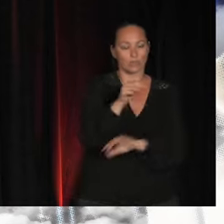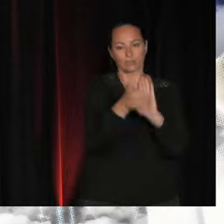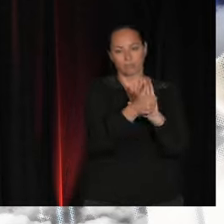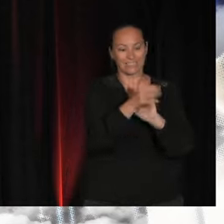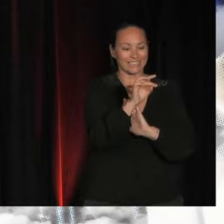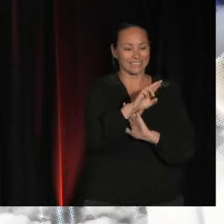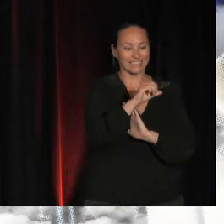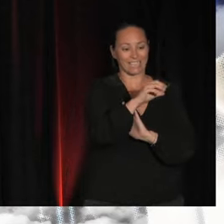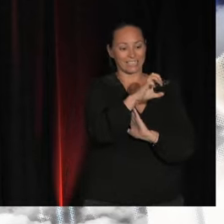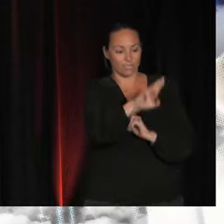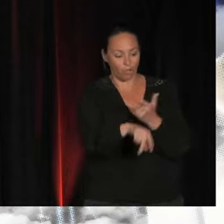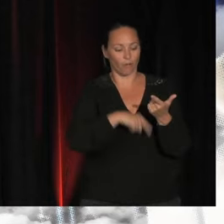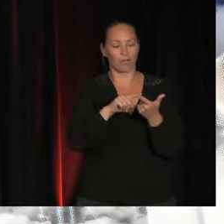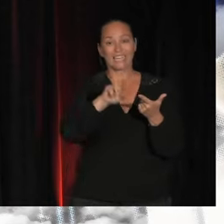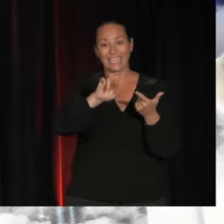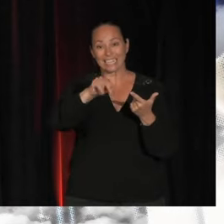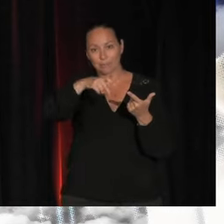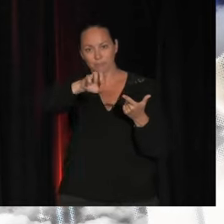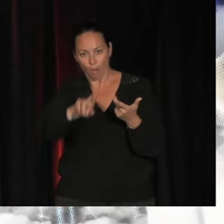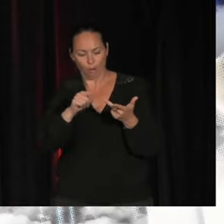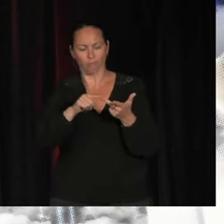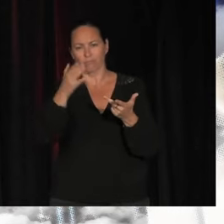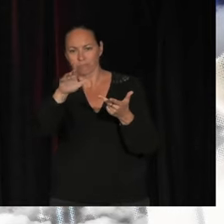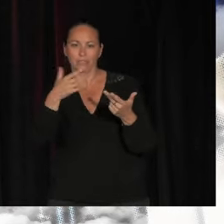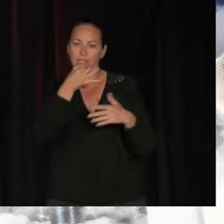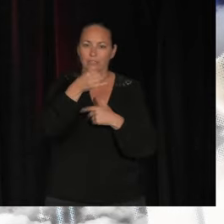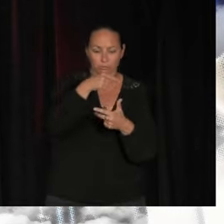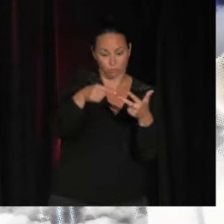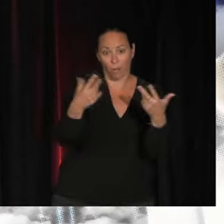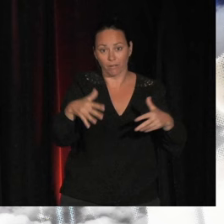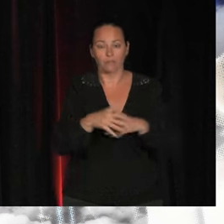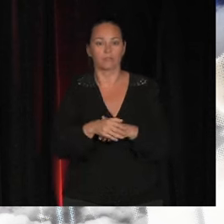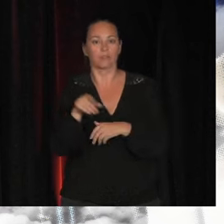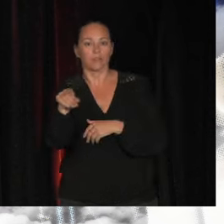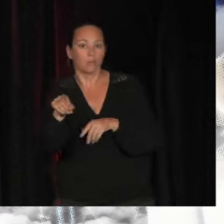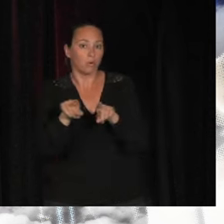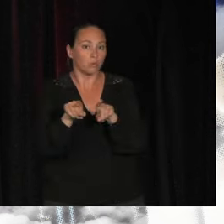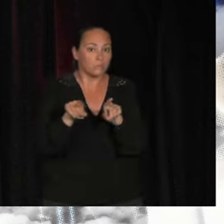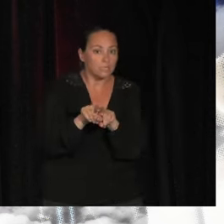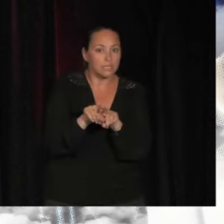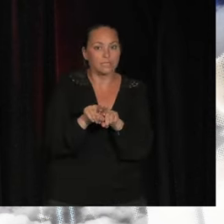Oui. Il y a Reaper. Oui. C'est bon, j'en ai dit trois, je pense que ce n'est pas mal en termes d'exemples. Et on va en parler aussi, mais ils commencent à distiller du lore aussi, un petit peu, de créer des backstories autour